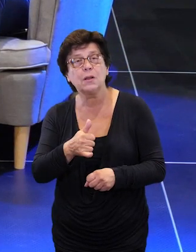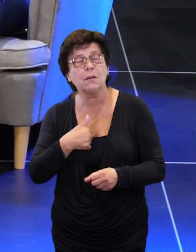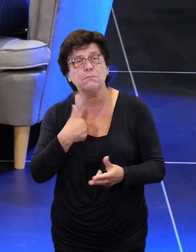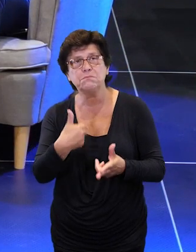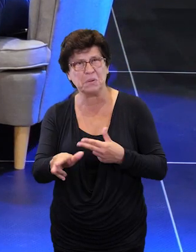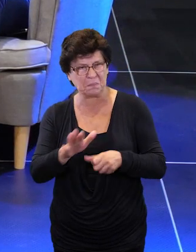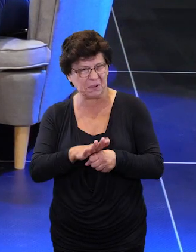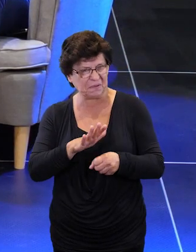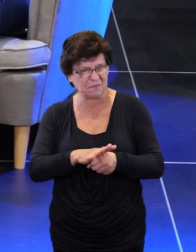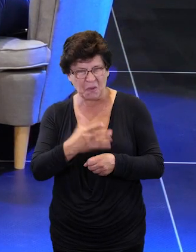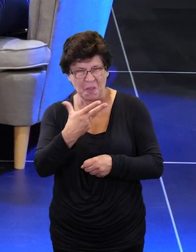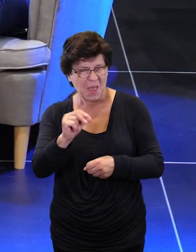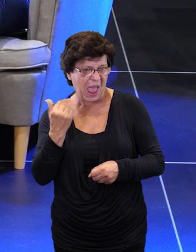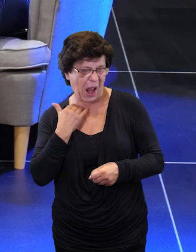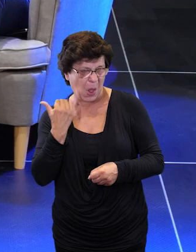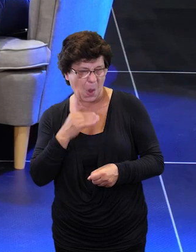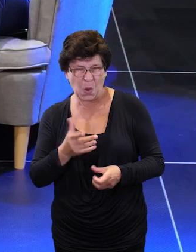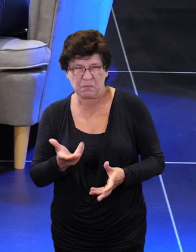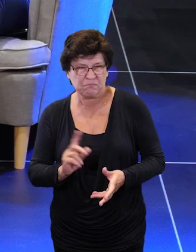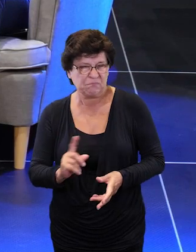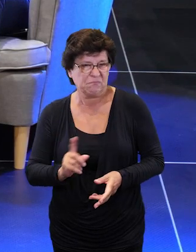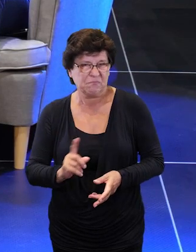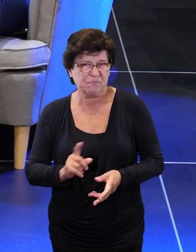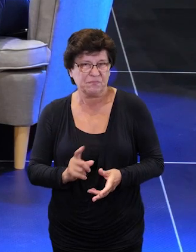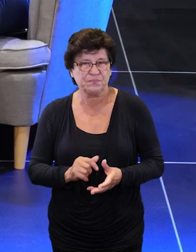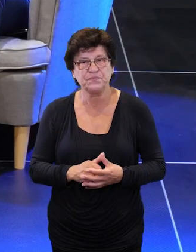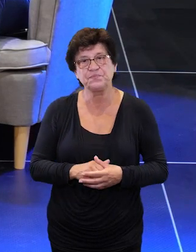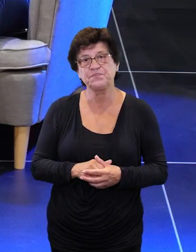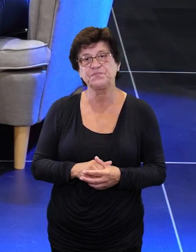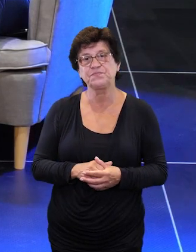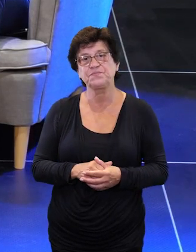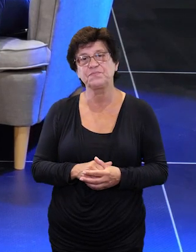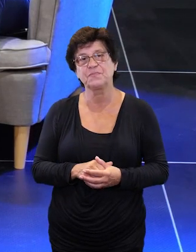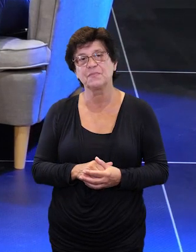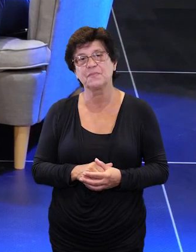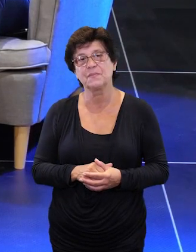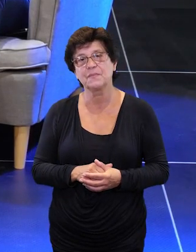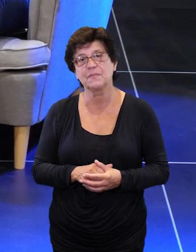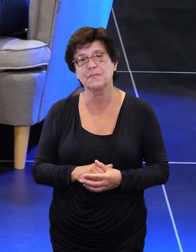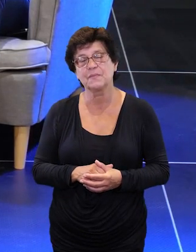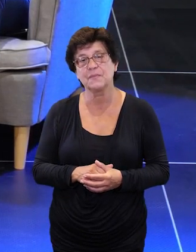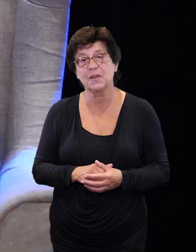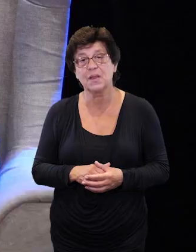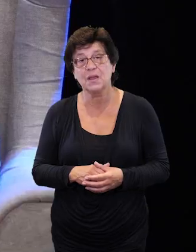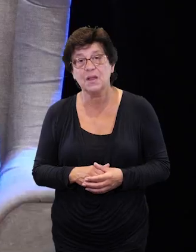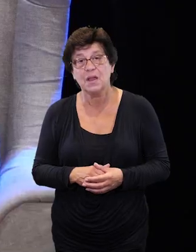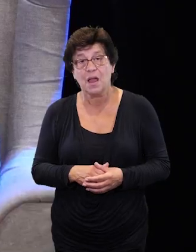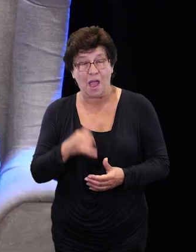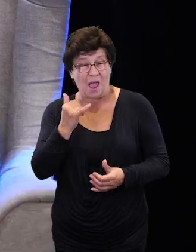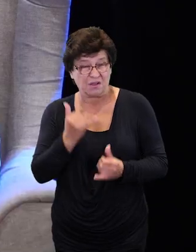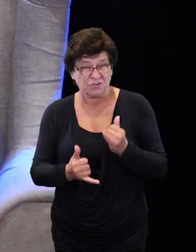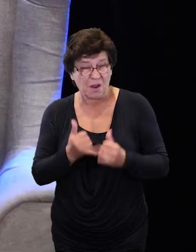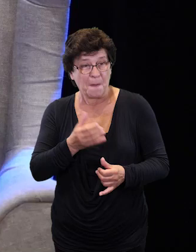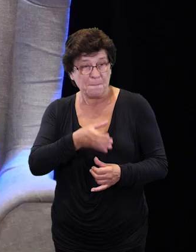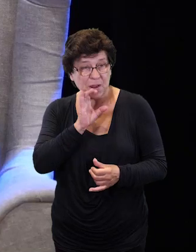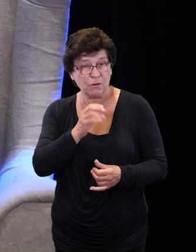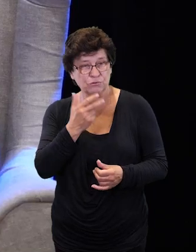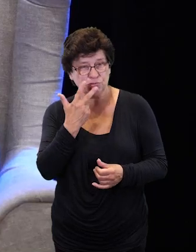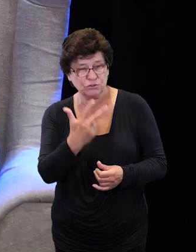Tak jak i 47% Polaków nie uważa, że piwo jest alkoholem. Nawet jak piją trzy-cztery dziennie. To jest piwo.